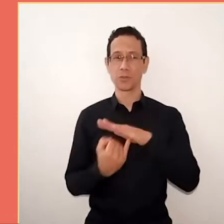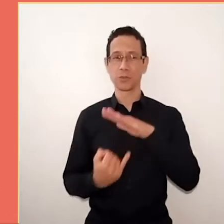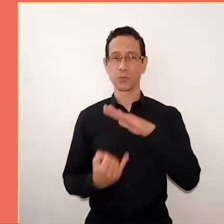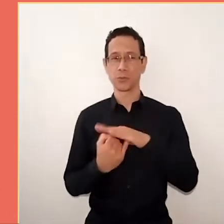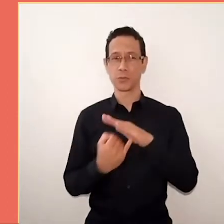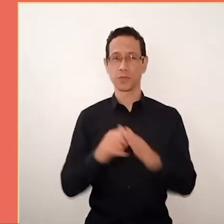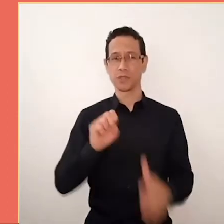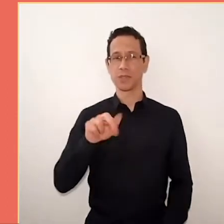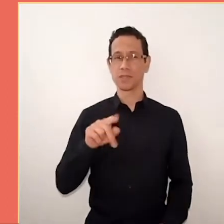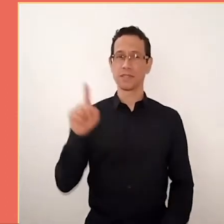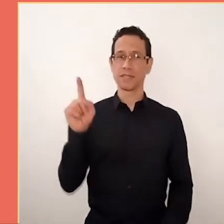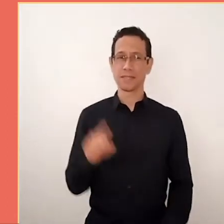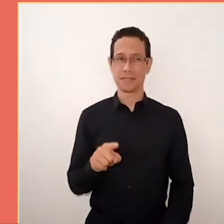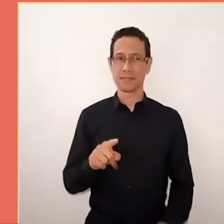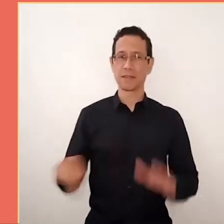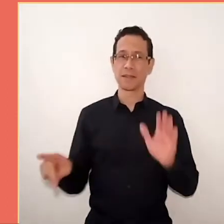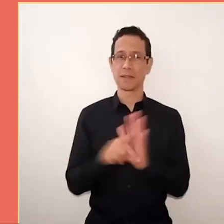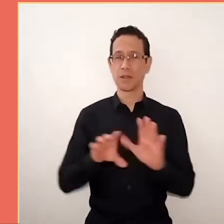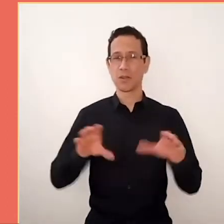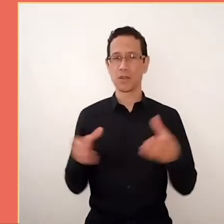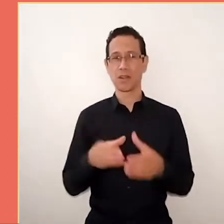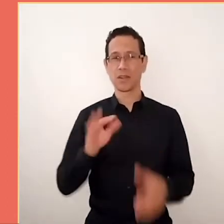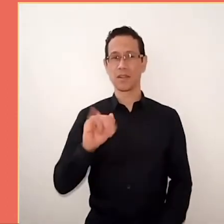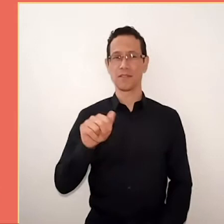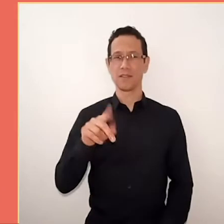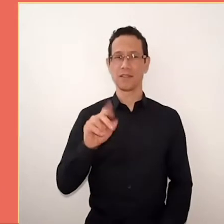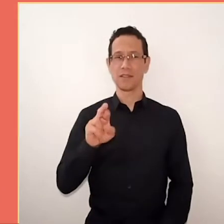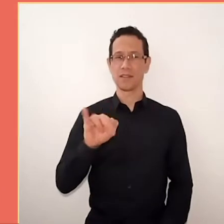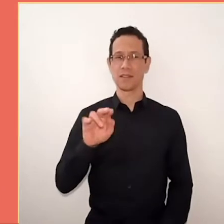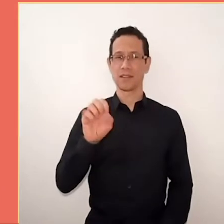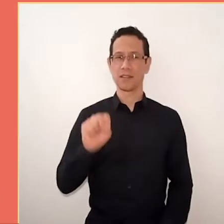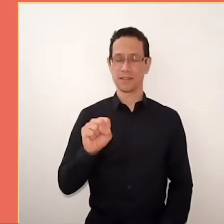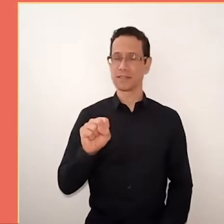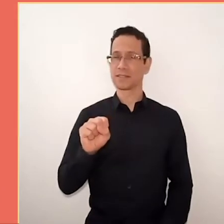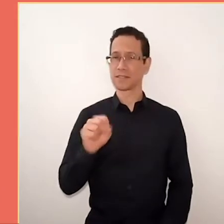e faz parte da Coletiva Fiandeiras. Muito bom contar com a presença de vocês.